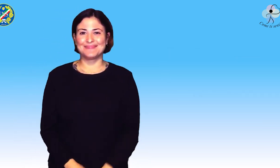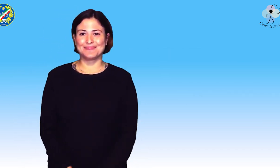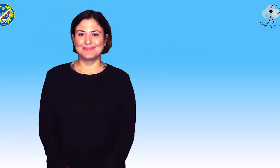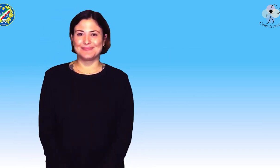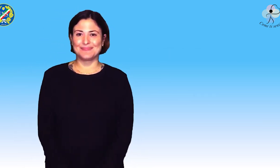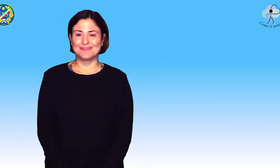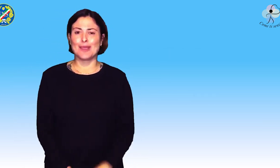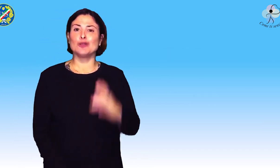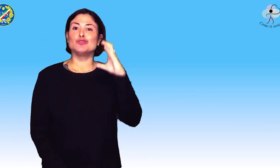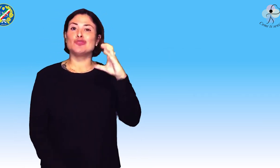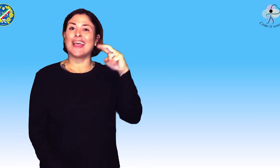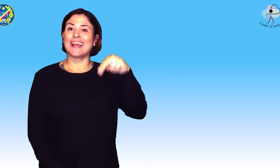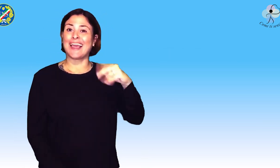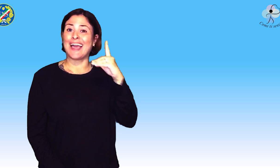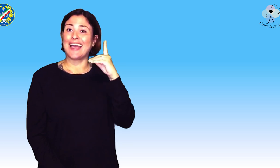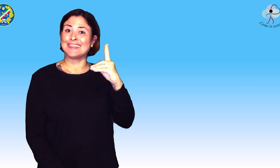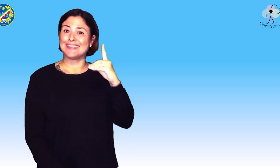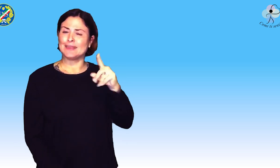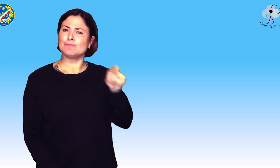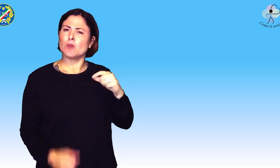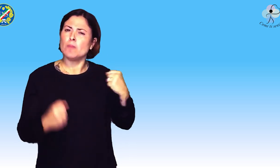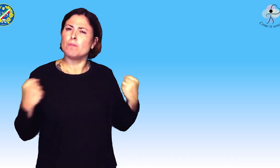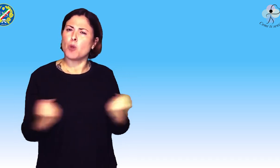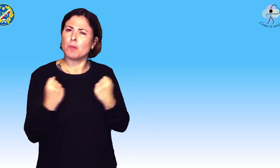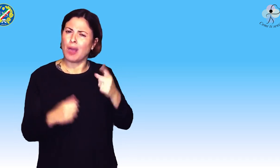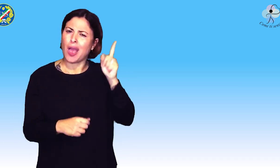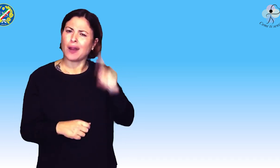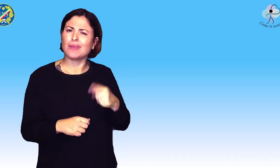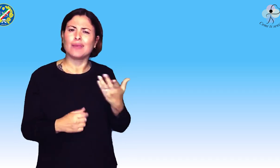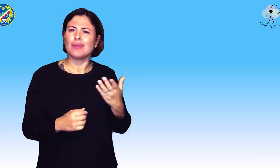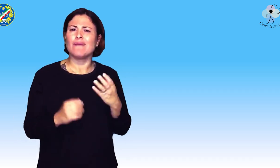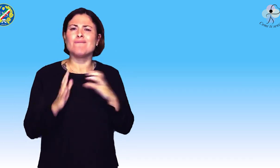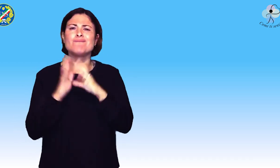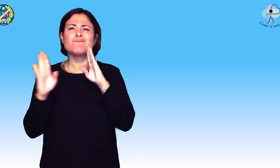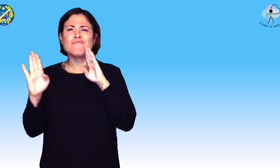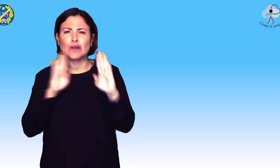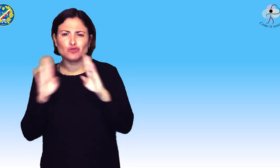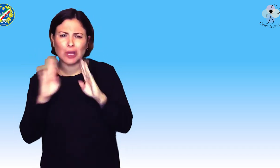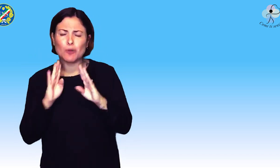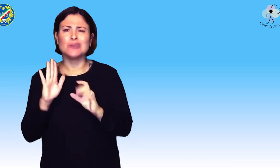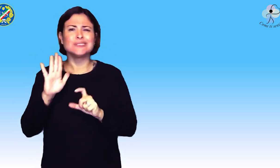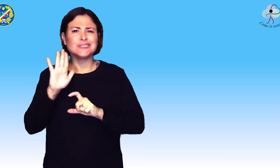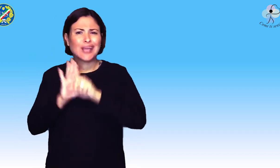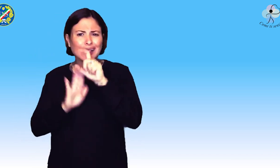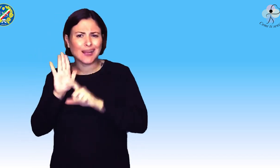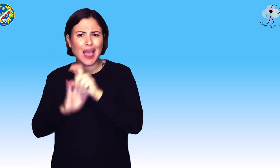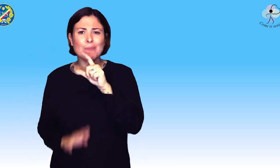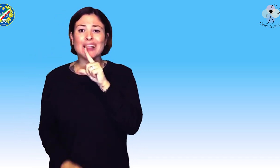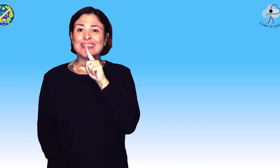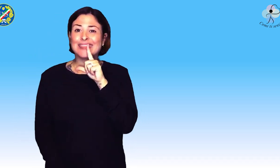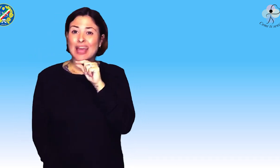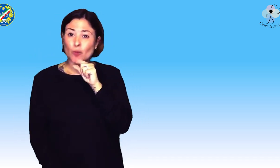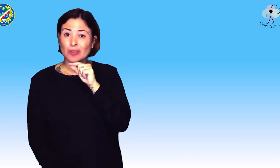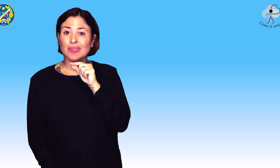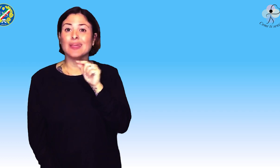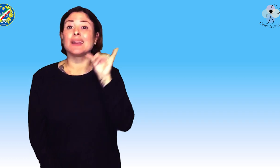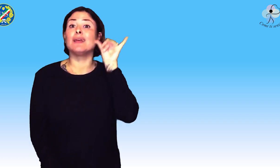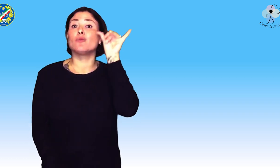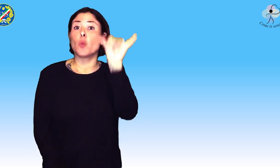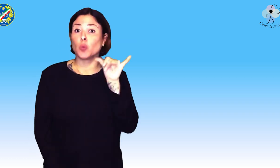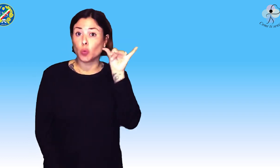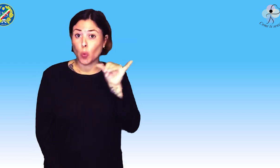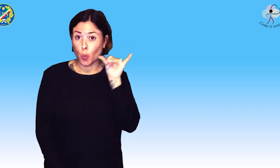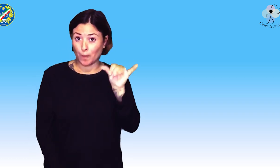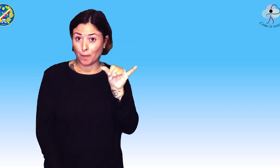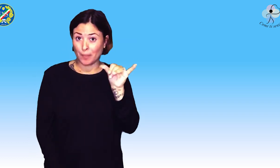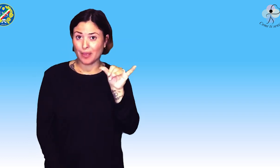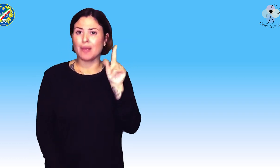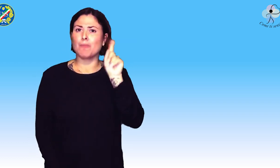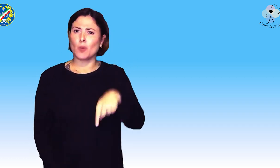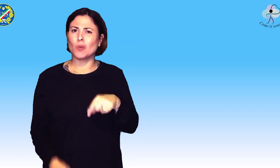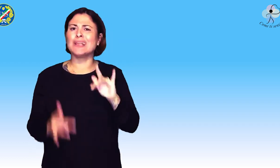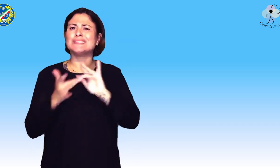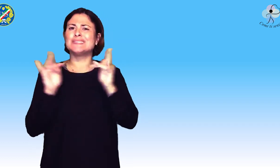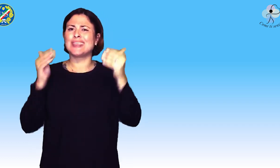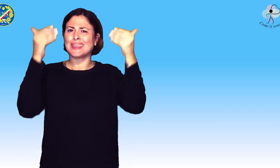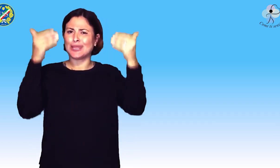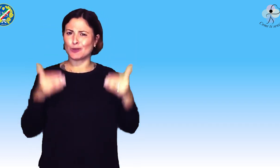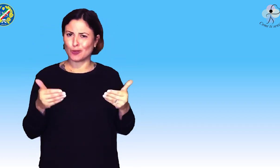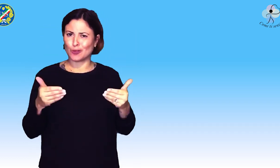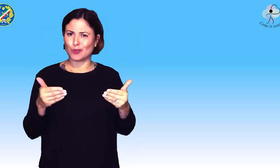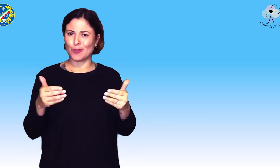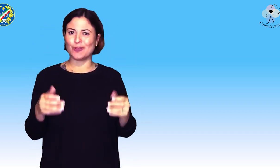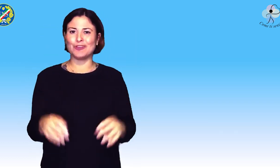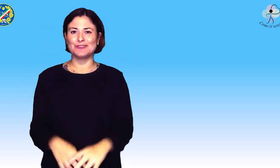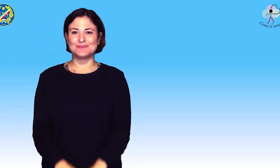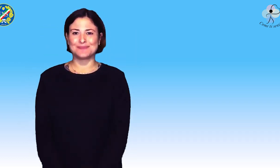Pubblicano le loro iniziative attraverso canali social Facebook, Instagram, Twitter e Youtube del CNDD e il sito web dell’ISS.